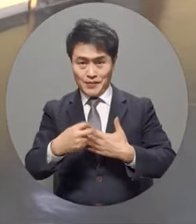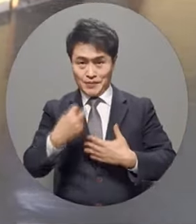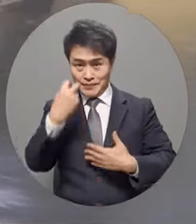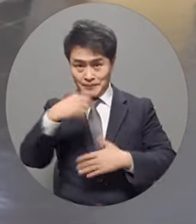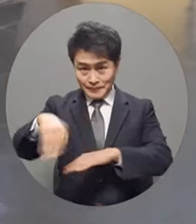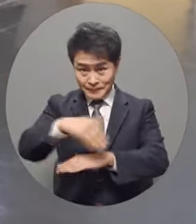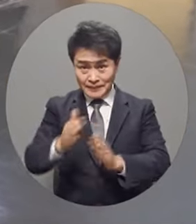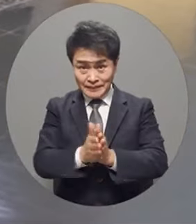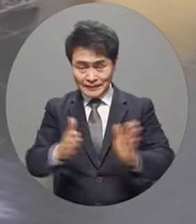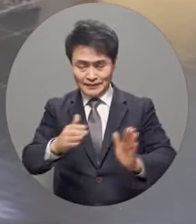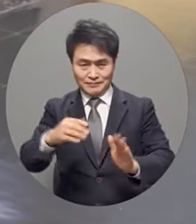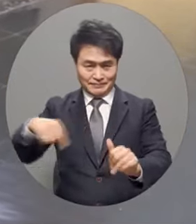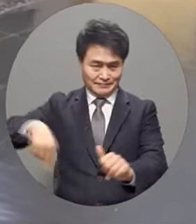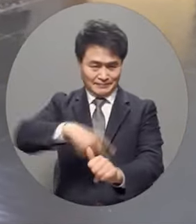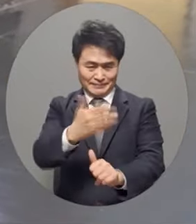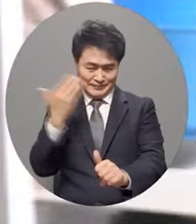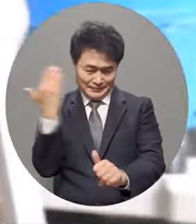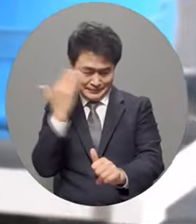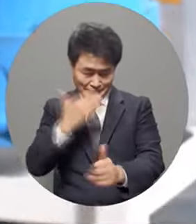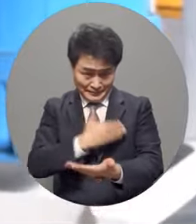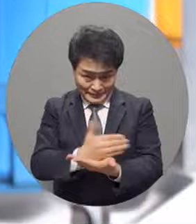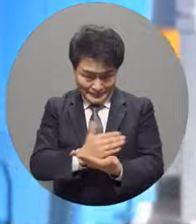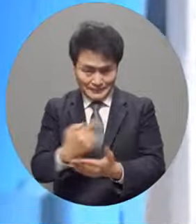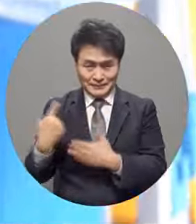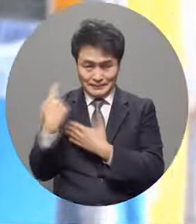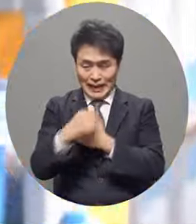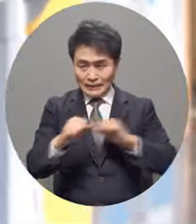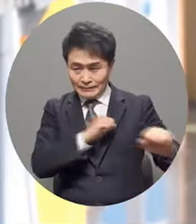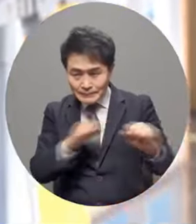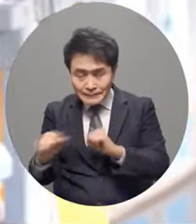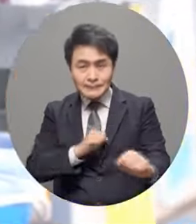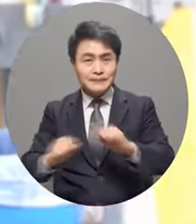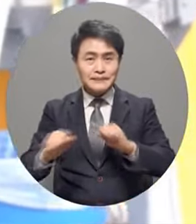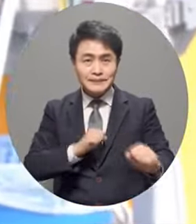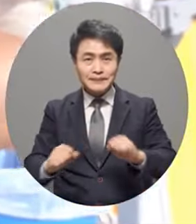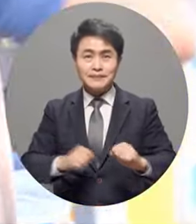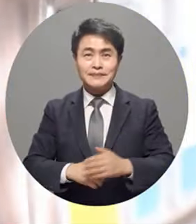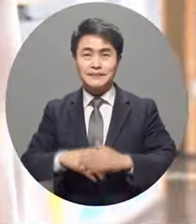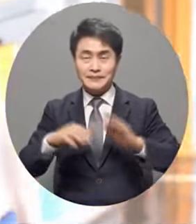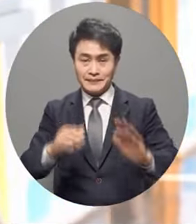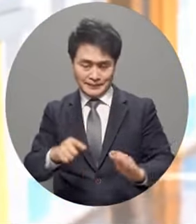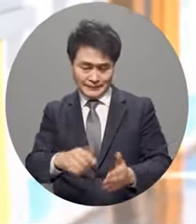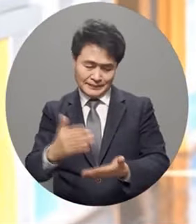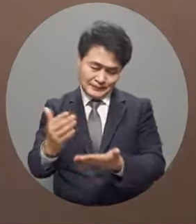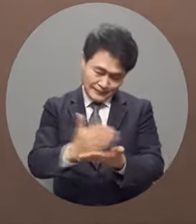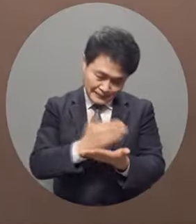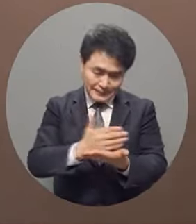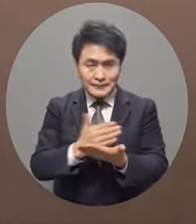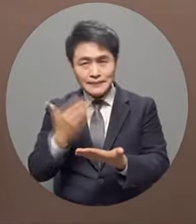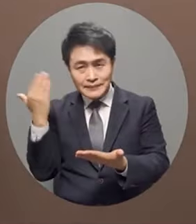(기자) 오후 병원 진료가 시작되자 환경미화 노동자 강수연 씨의 몸놀림이 분주해집니다.